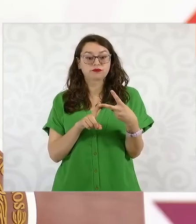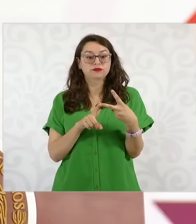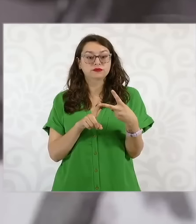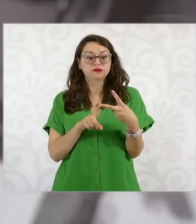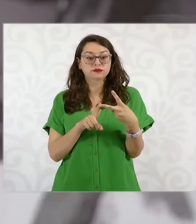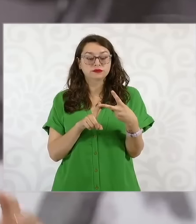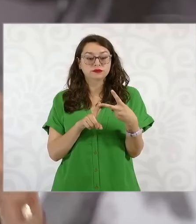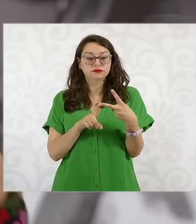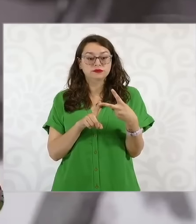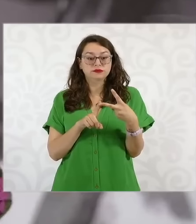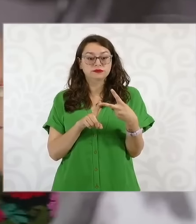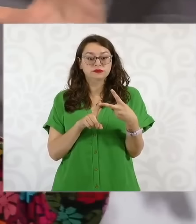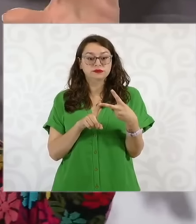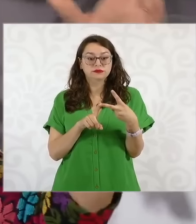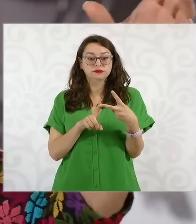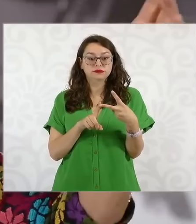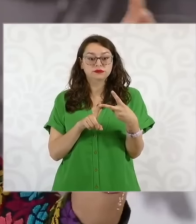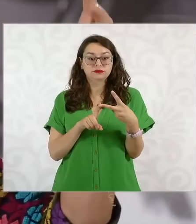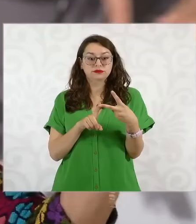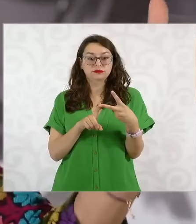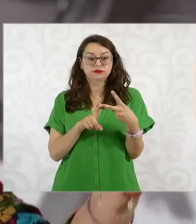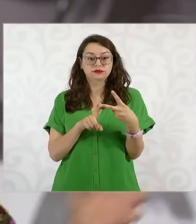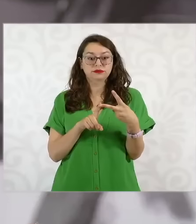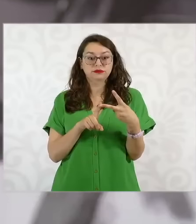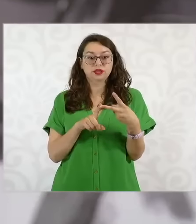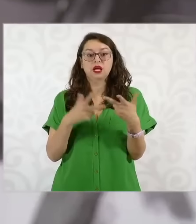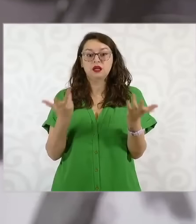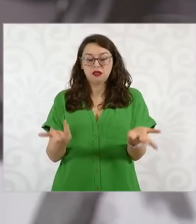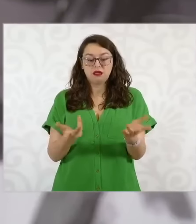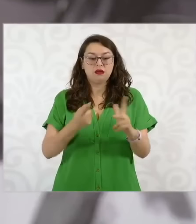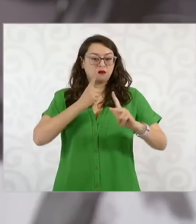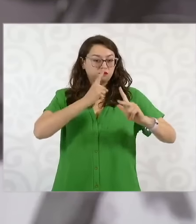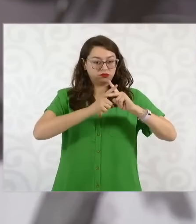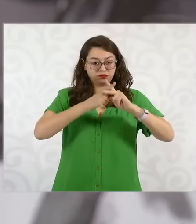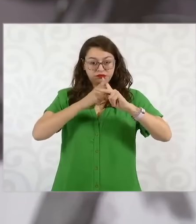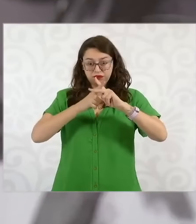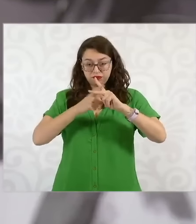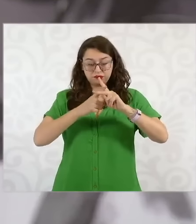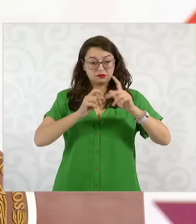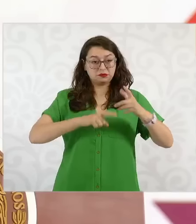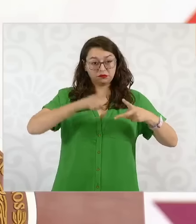garantizar los indicadores se llaman macroeconómicos y lo tercero